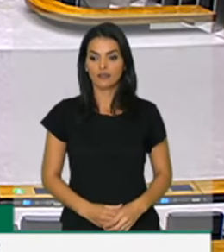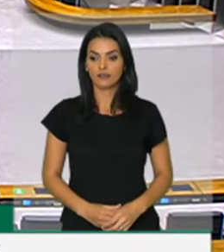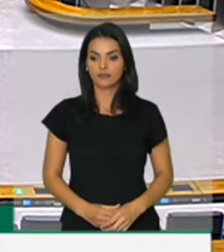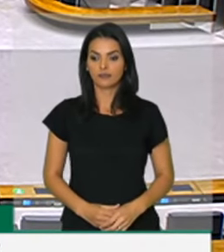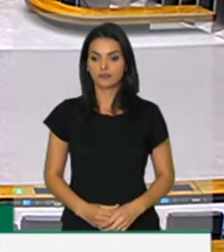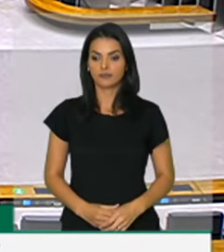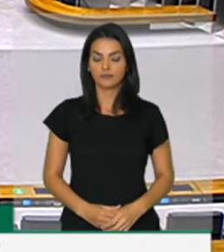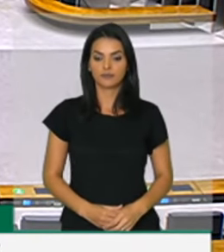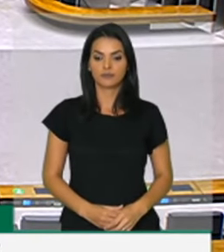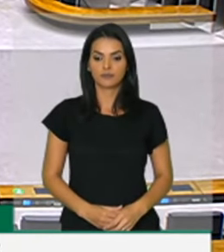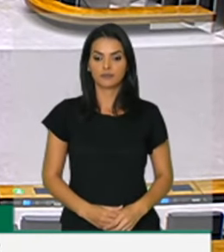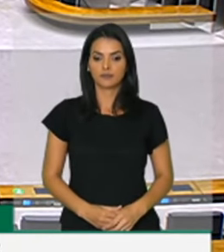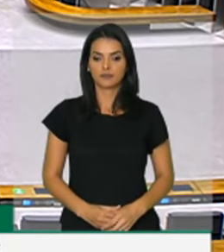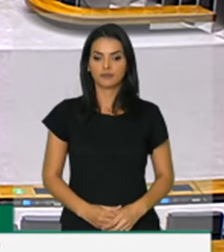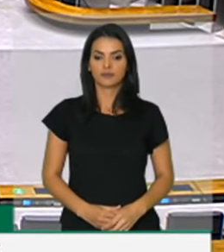DISTRIBUIÇÃO -- -- [DEPUTADO]: O DIREITO